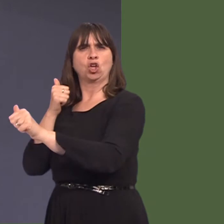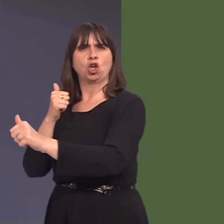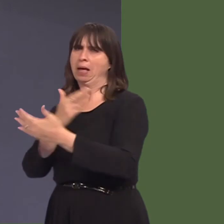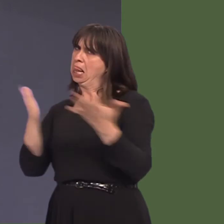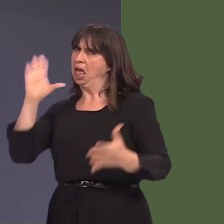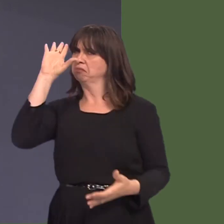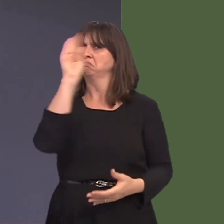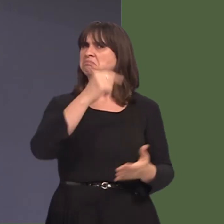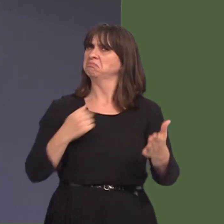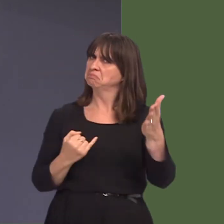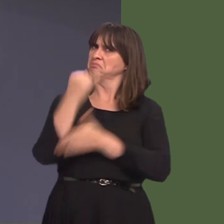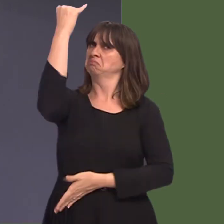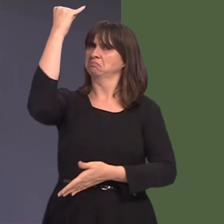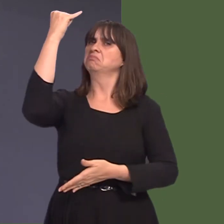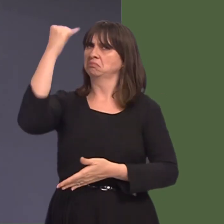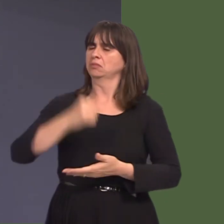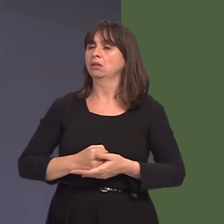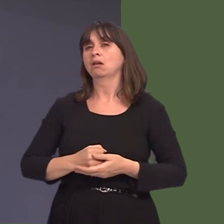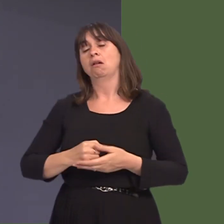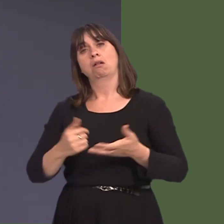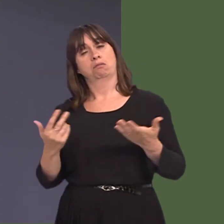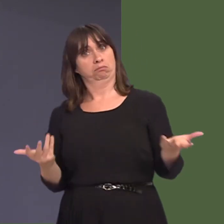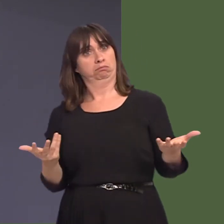Nawr, mae yna gwestiynau mawr wedi cael eu codi gan y gweithwyr hyn ynglyn ‚ír broses